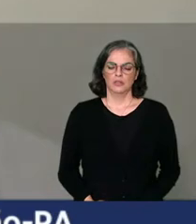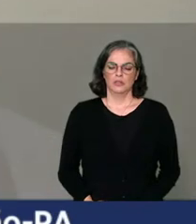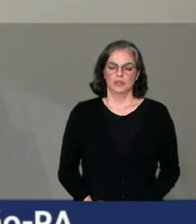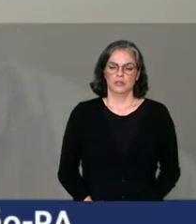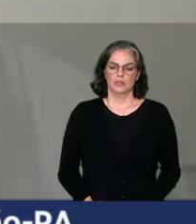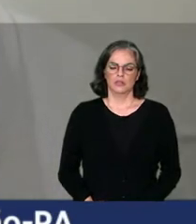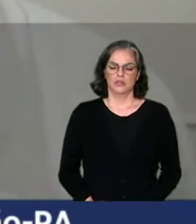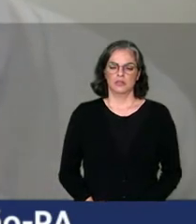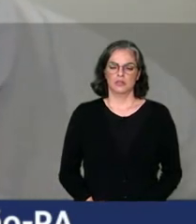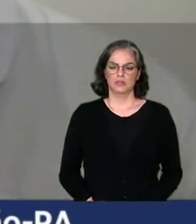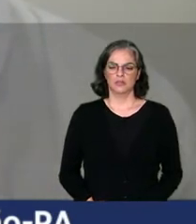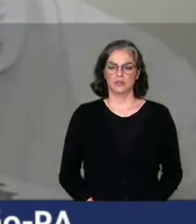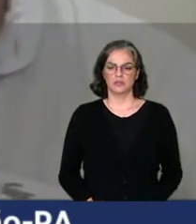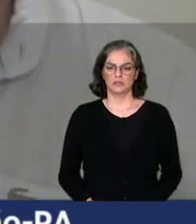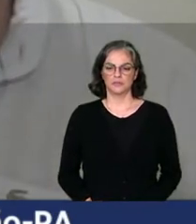DESTE RELATOR. RELATÓRIO